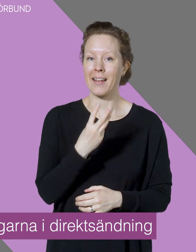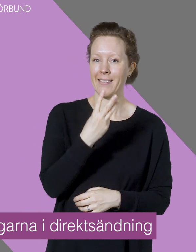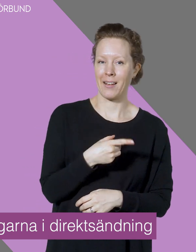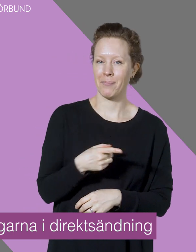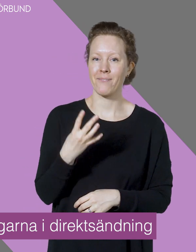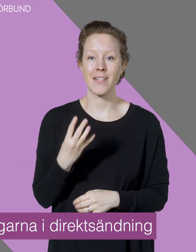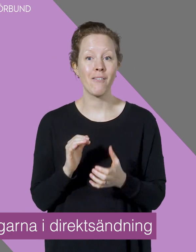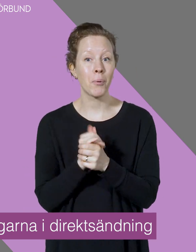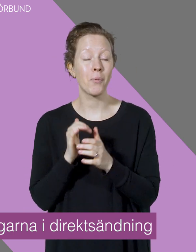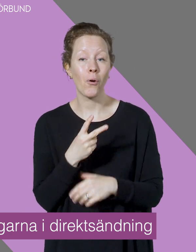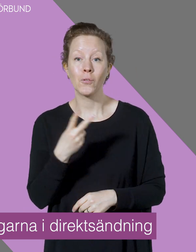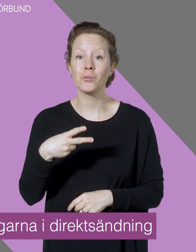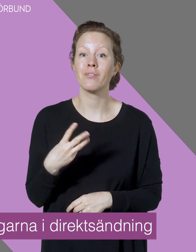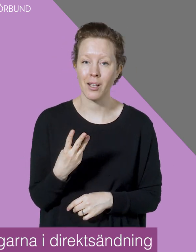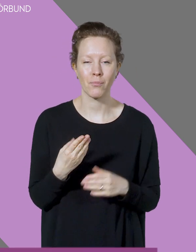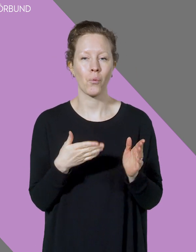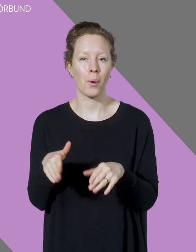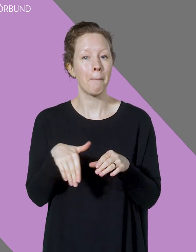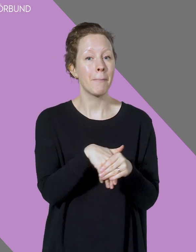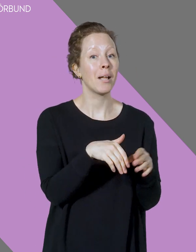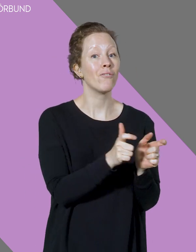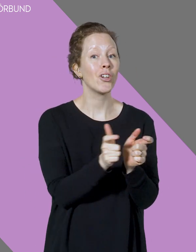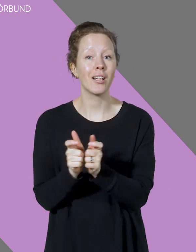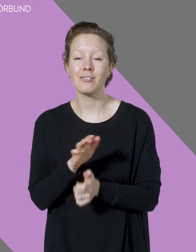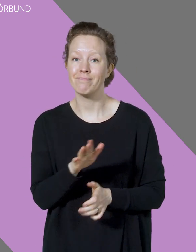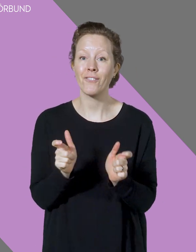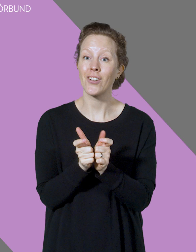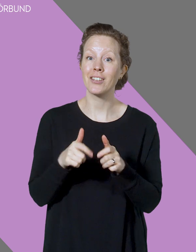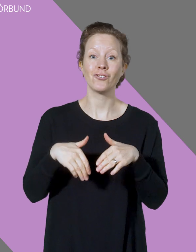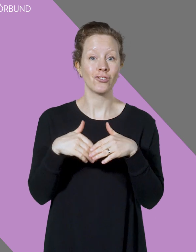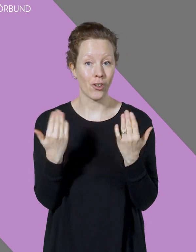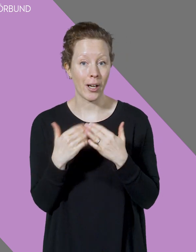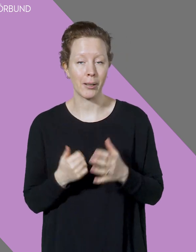Medlemsföreningarnas Föreningsdagar ordnas 3–4 februari 2023